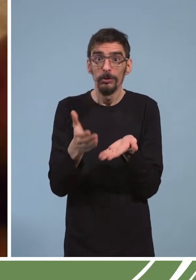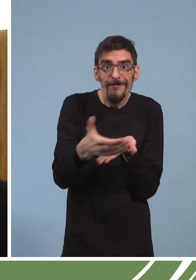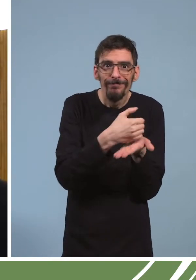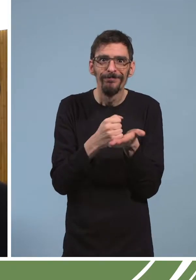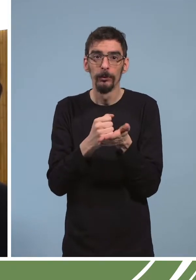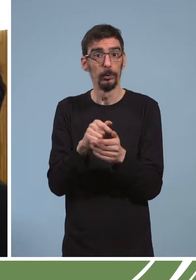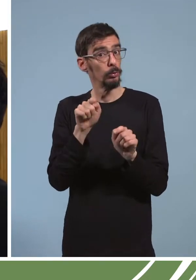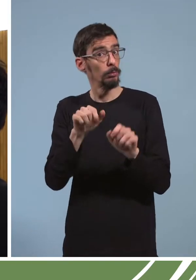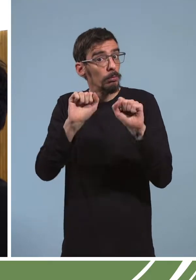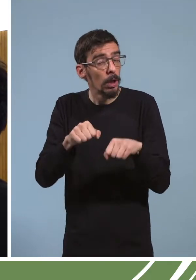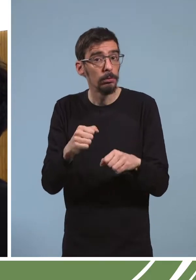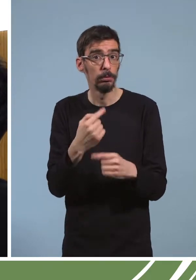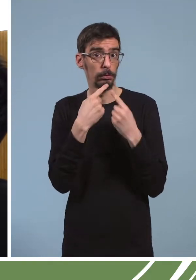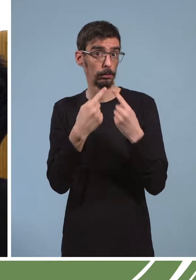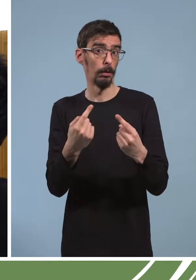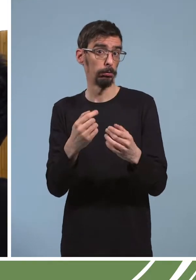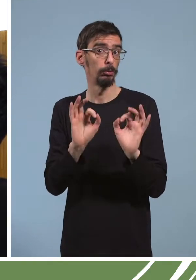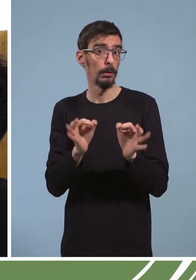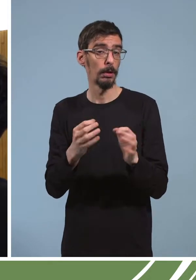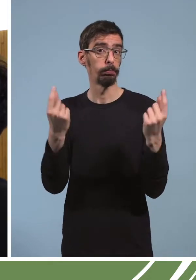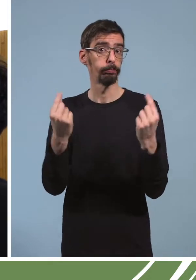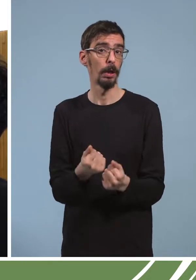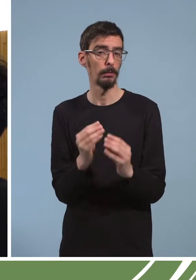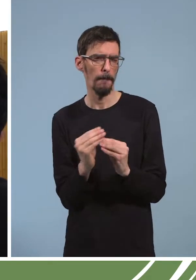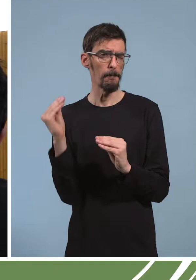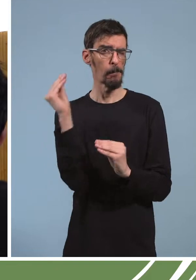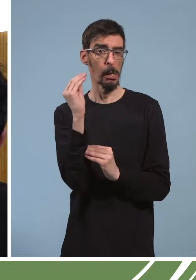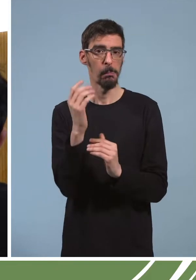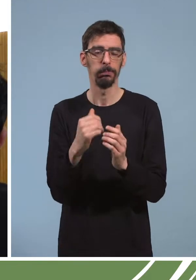Oder du rufst eine Spezialsteuer aus, z.B. einen COVID-Fonds.